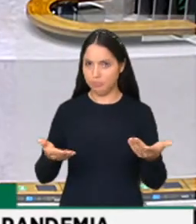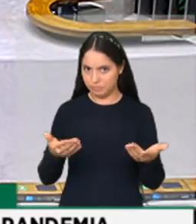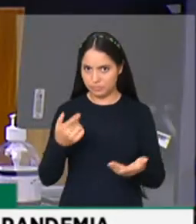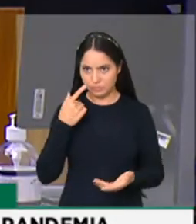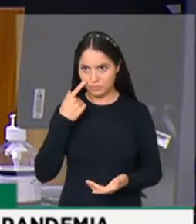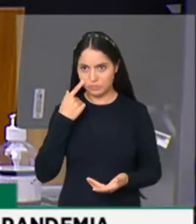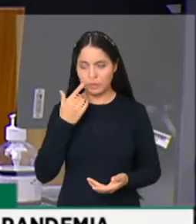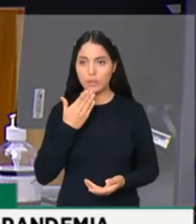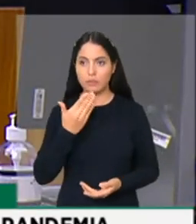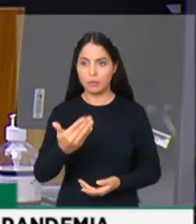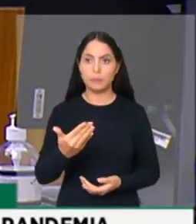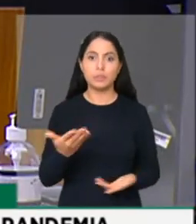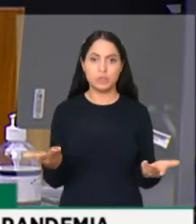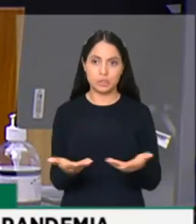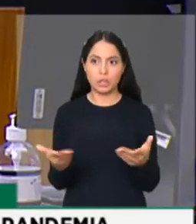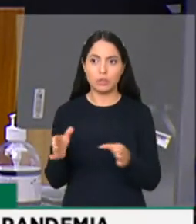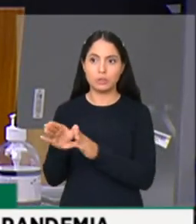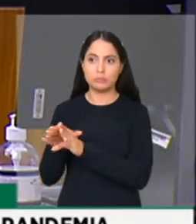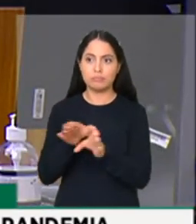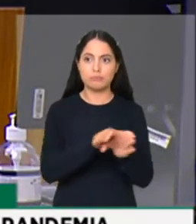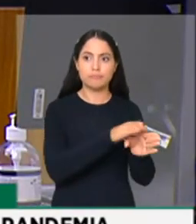VOU... EU VOU.... PEDIR ORIENTAÇÃO DE BANCADA PORQUE NÓS NÃO VAMOS CHEGAR AQUI A UM CONSENSO VAMOS SÓ PERDER